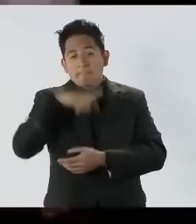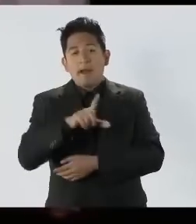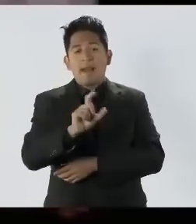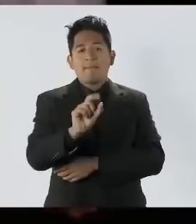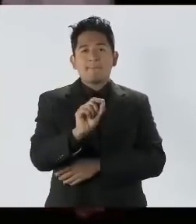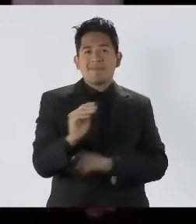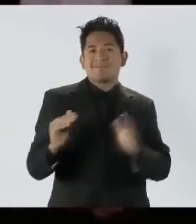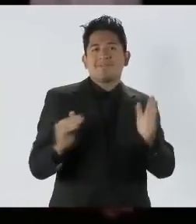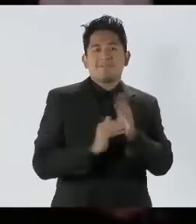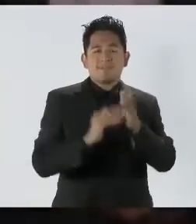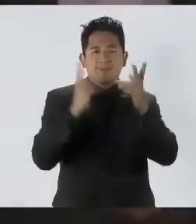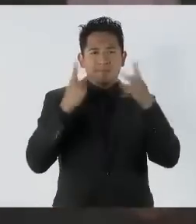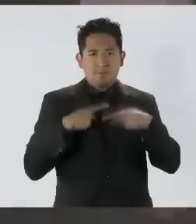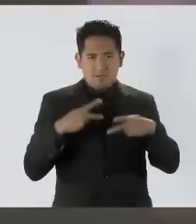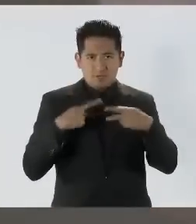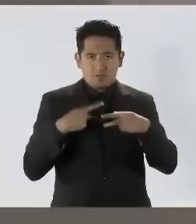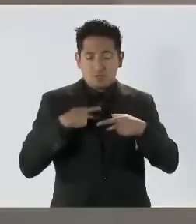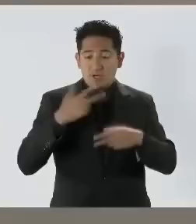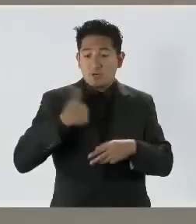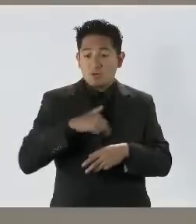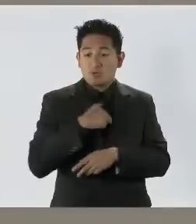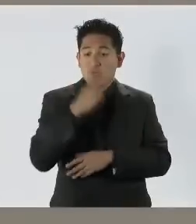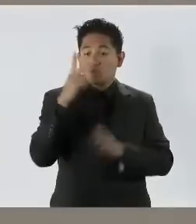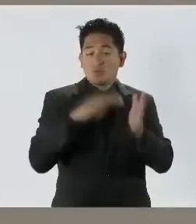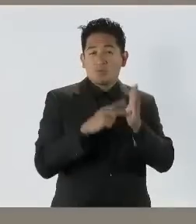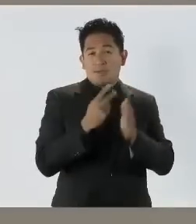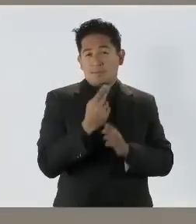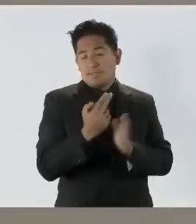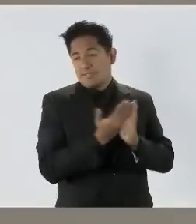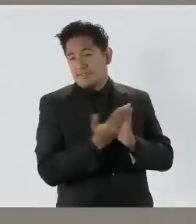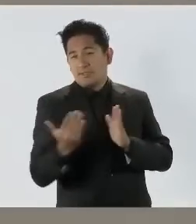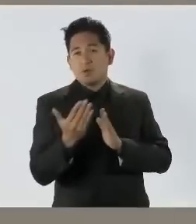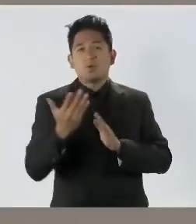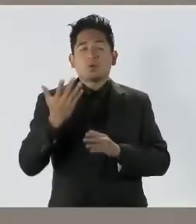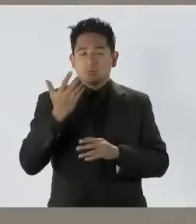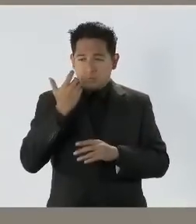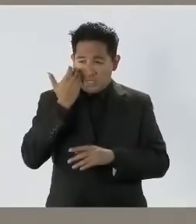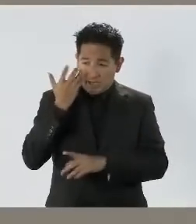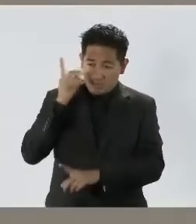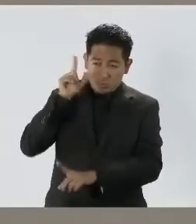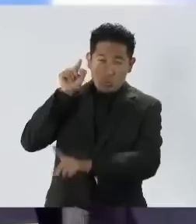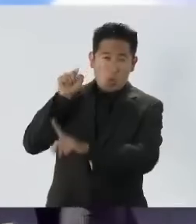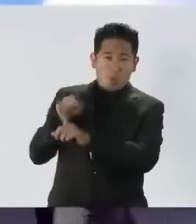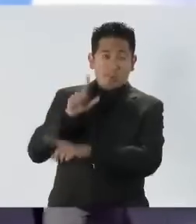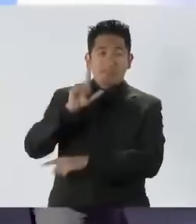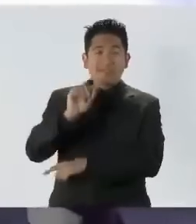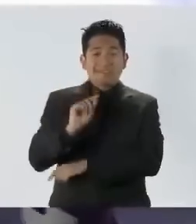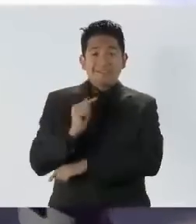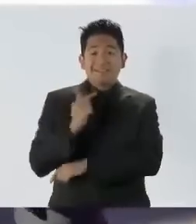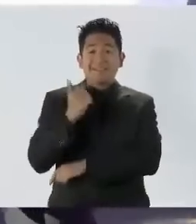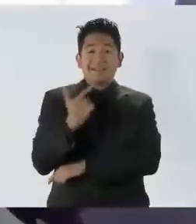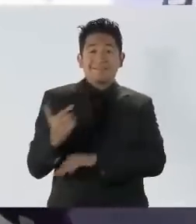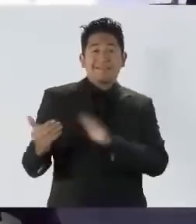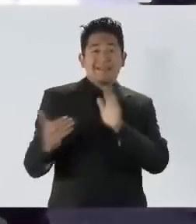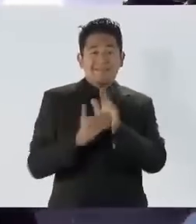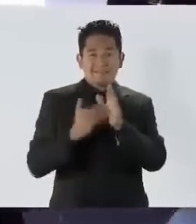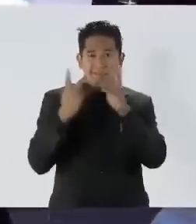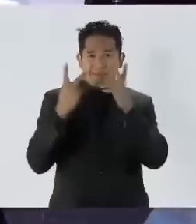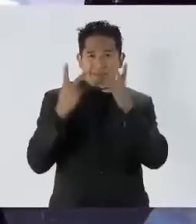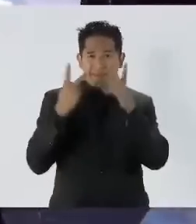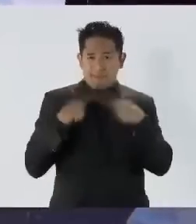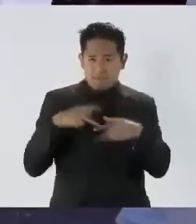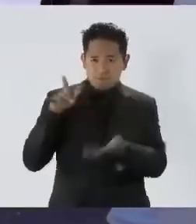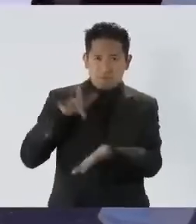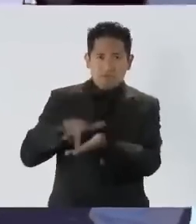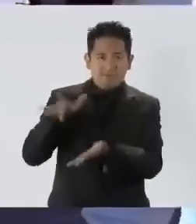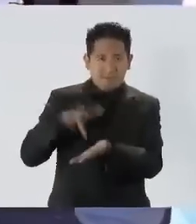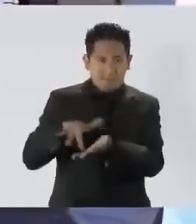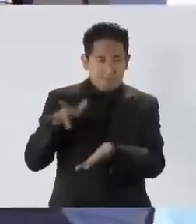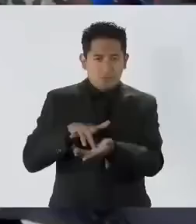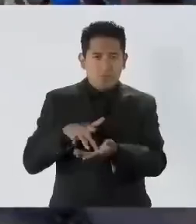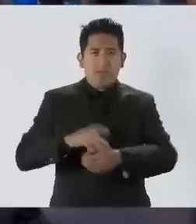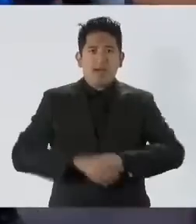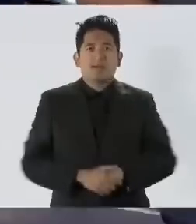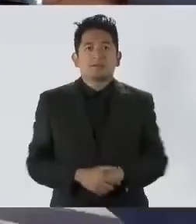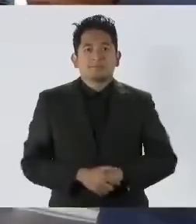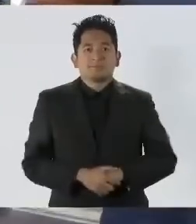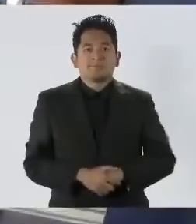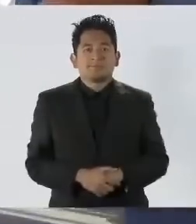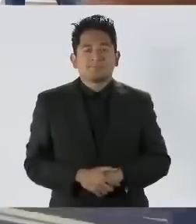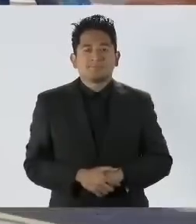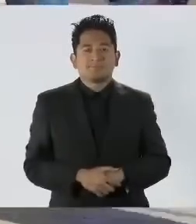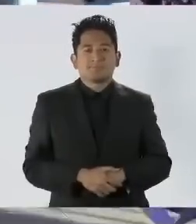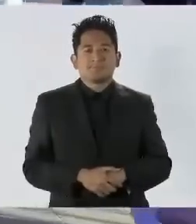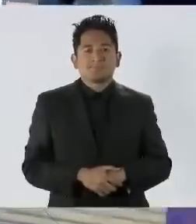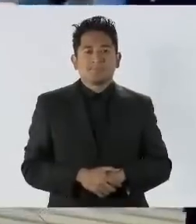este año se dará el apoyo a 77,000 personas de esta edad más de El 100% de aumento en